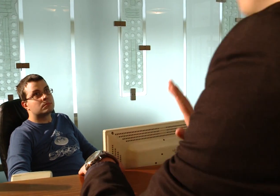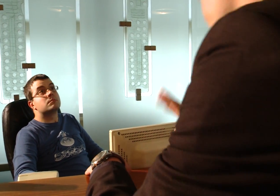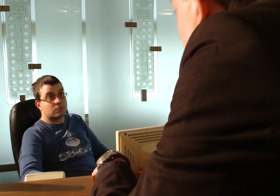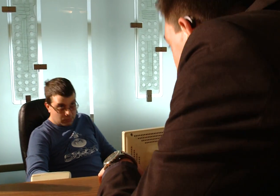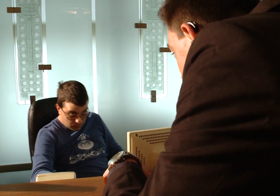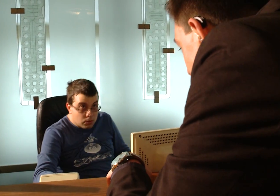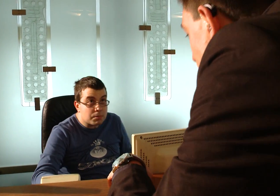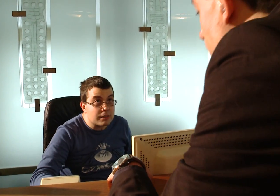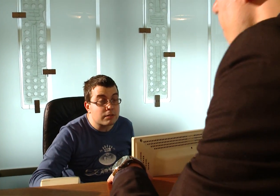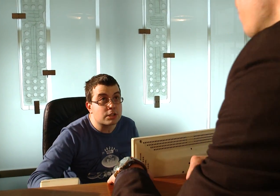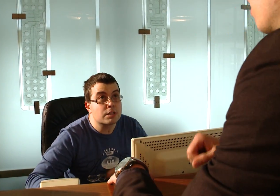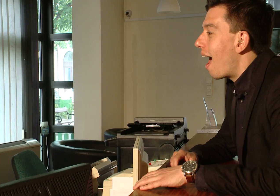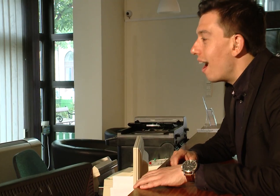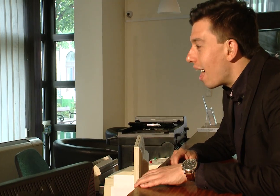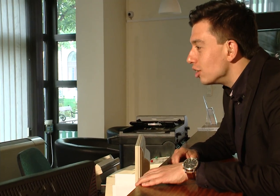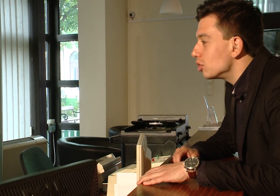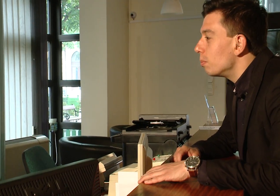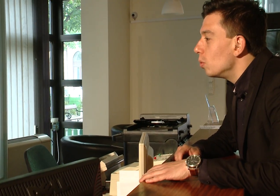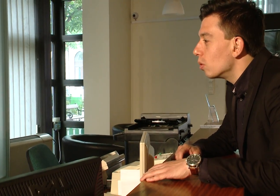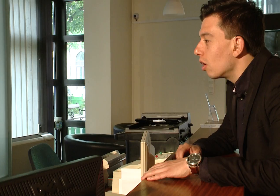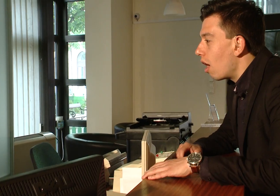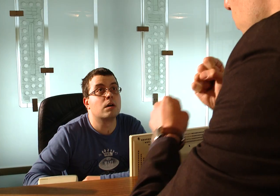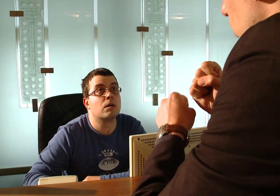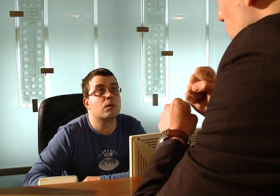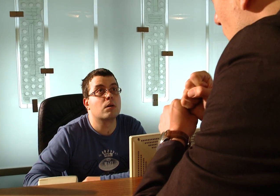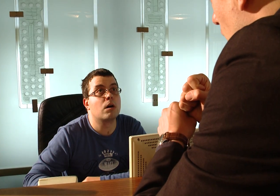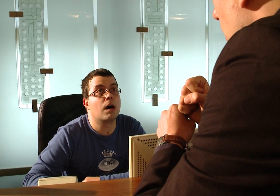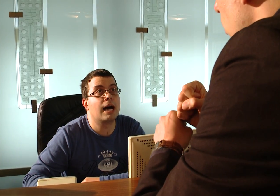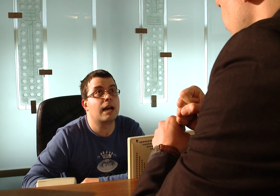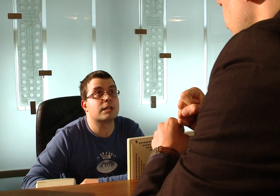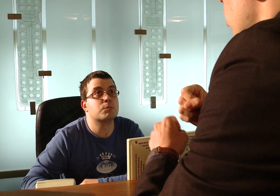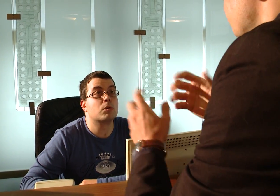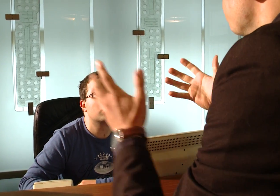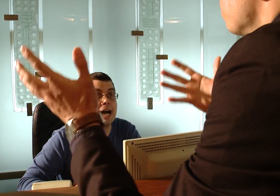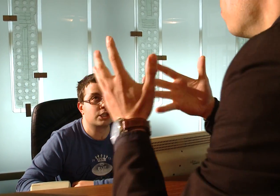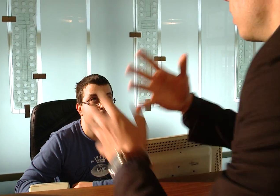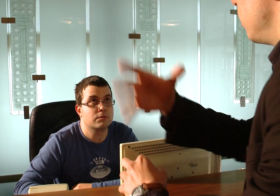Jó napot! Jó napot kívánok! Tessék? Állás. Munka. Állás? Munka? Állásinterjú?